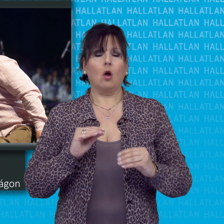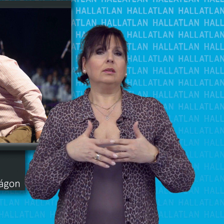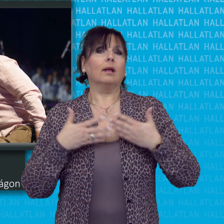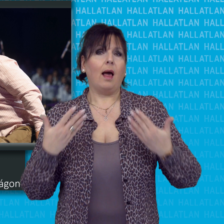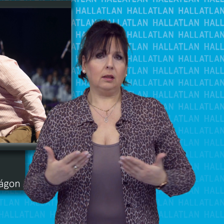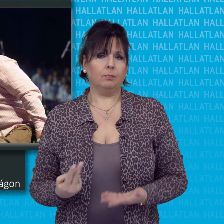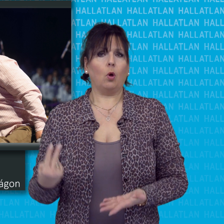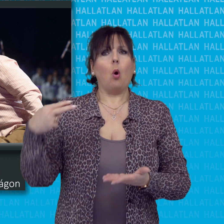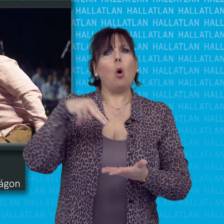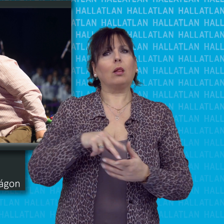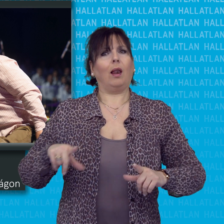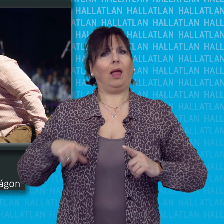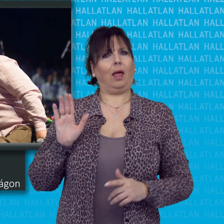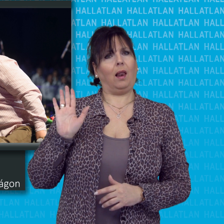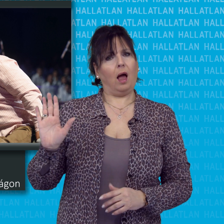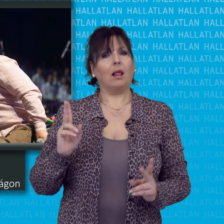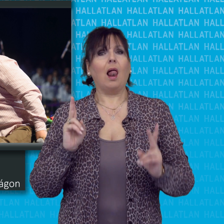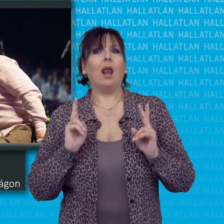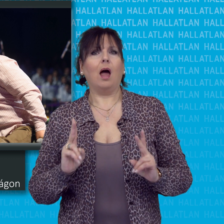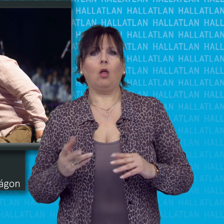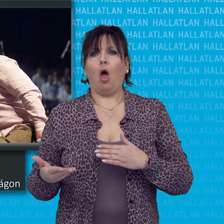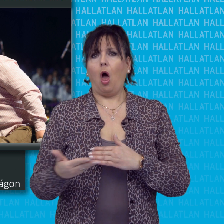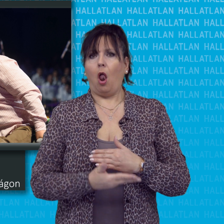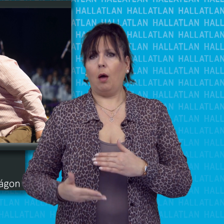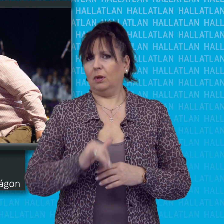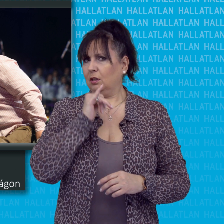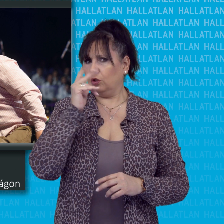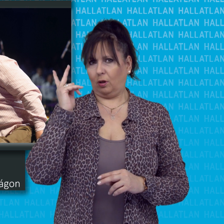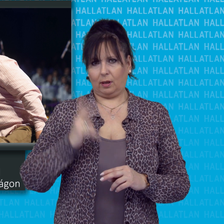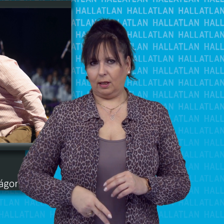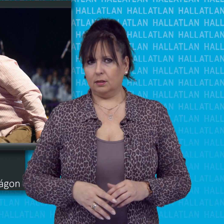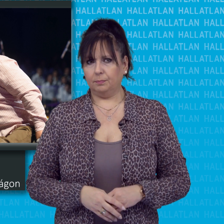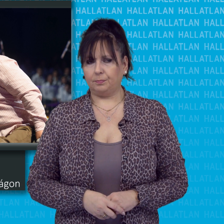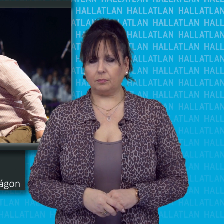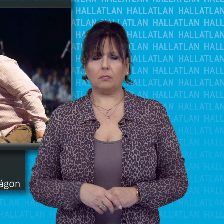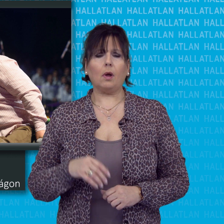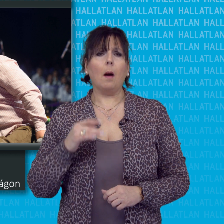Vagyis nincs megteremtve a lehetőség arra, hogy önálló életet tudjanak élni.